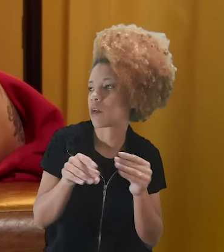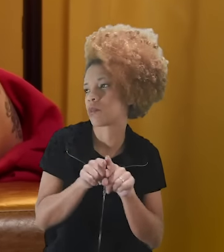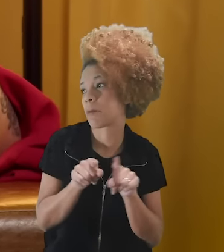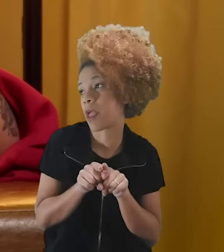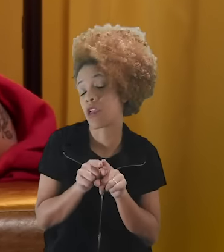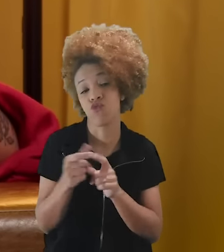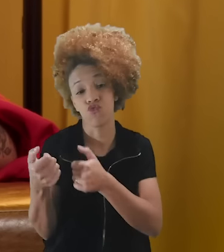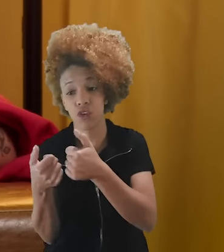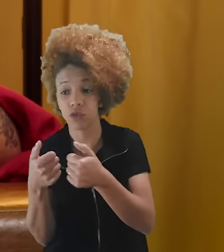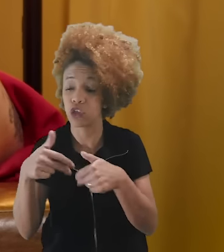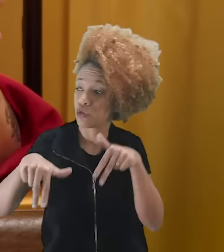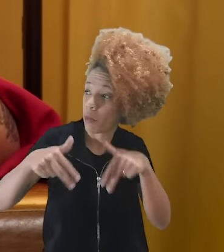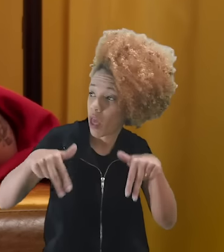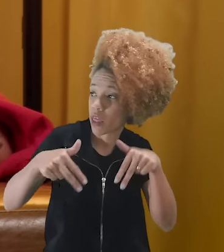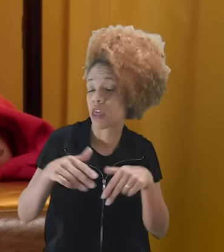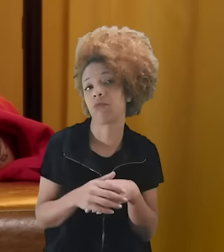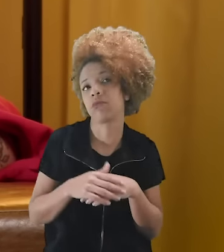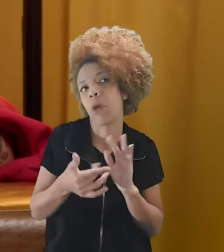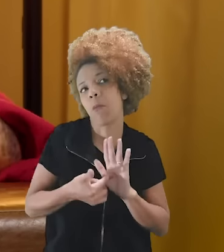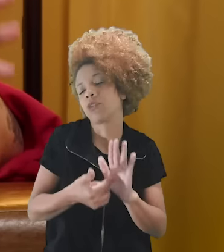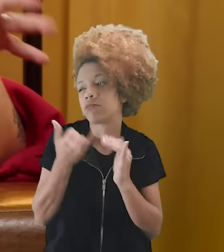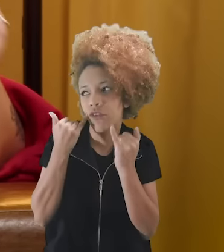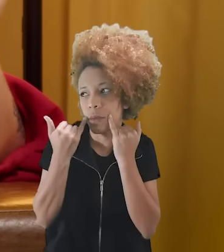os mesmos tipo de jogadores de bonequinhos né na partida então ele traz algumas informações